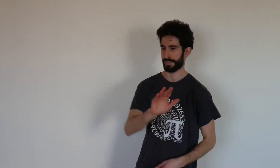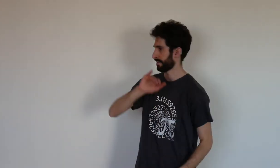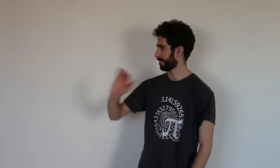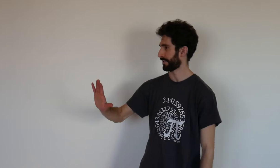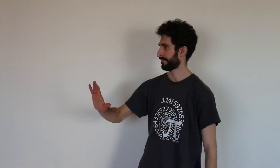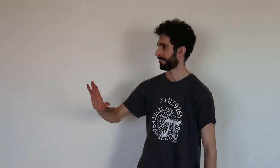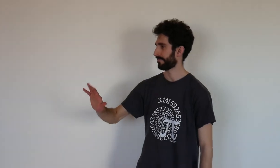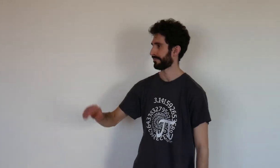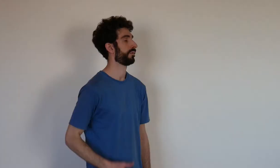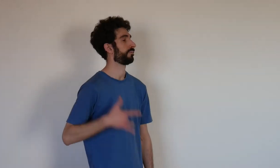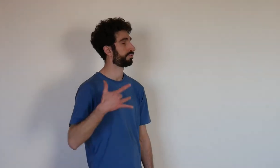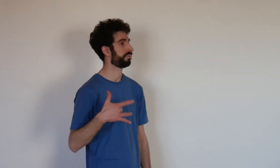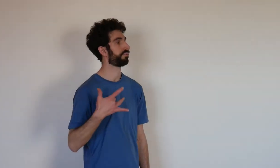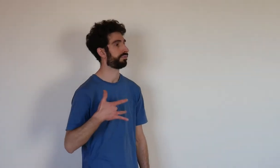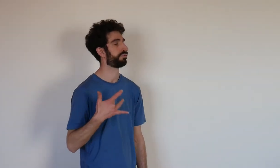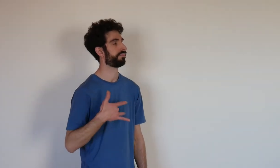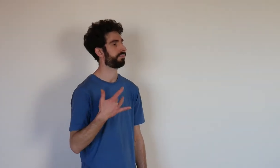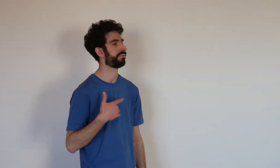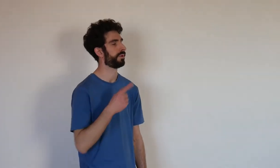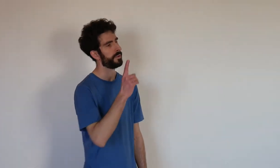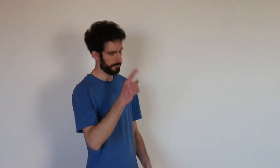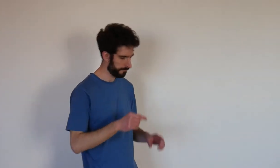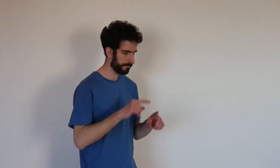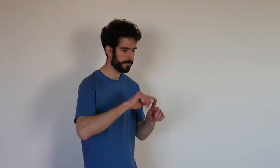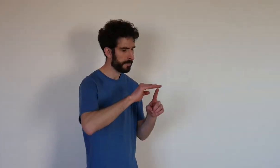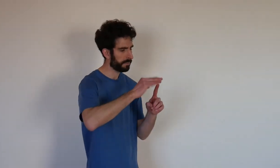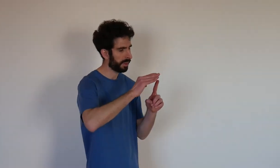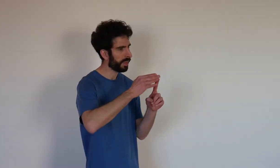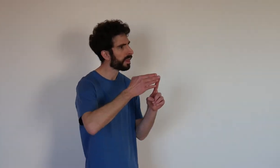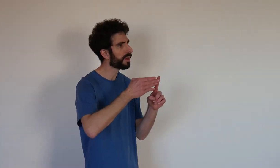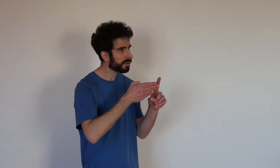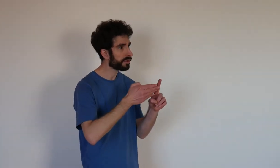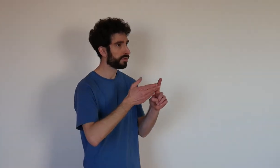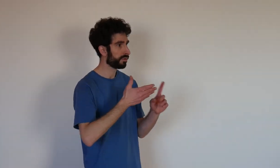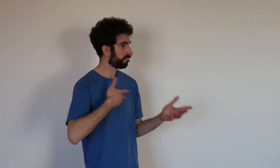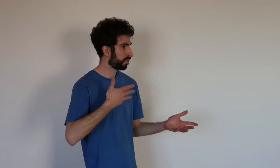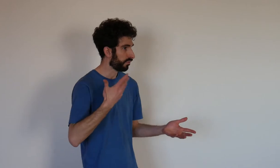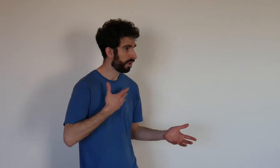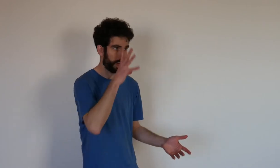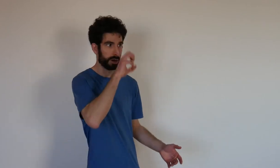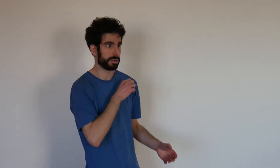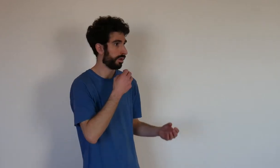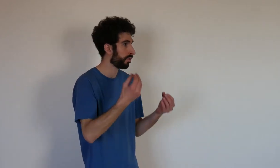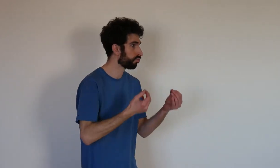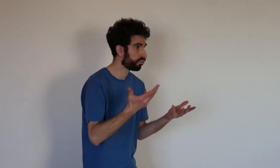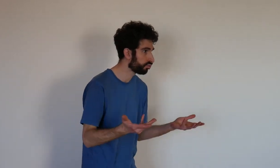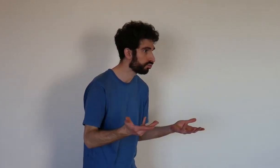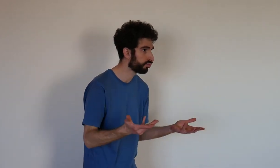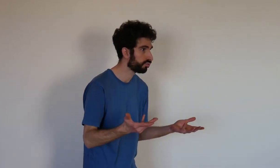donne des résultats uniques. Intéressant... A quoi servent les empreintes ? C'est le hasard ou bien ?